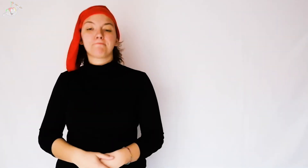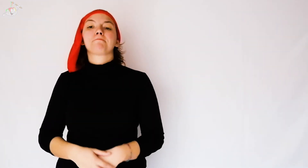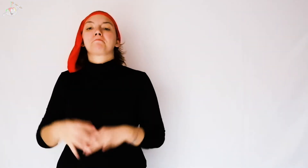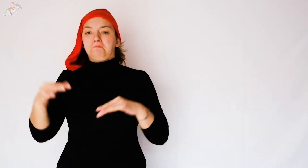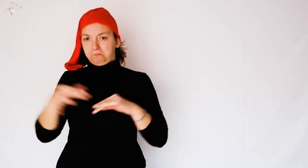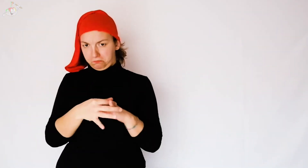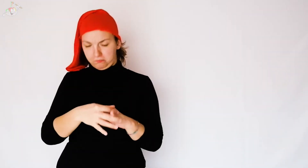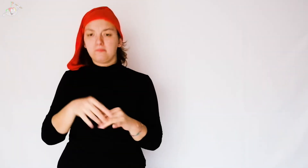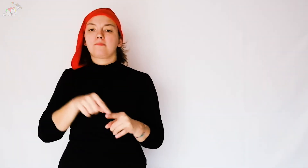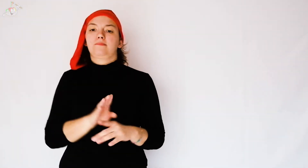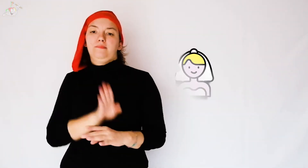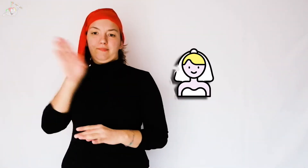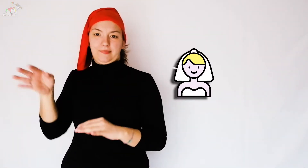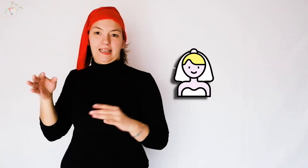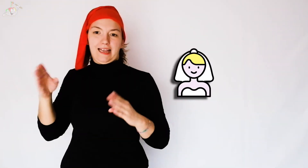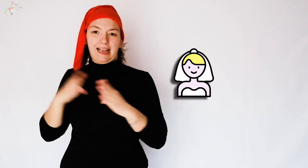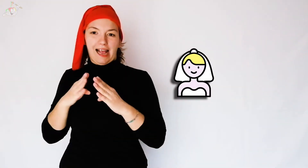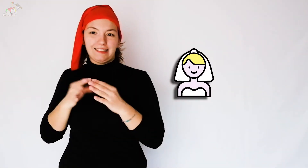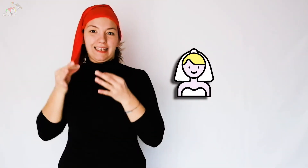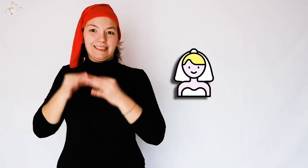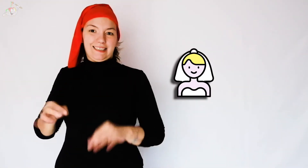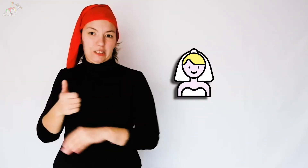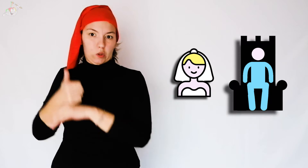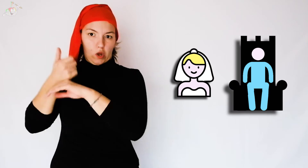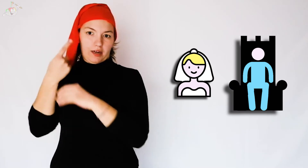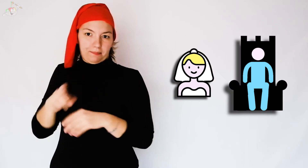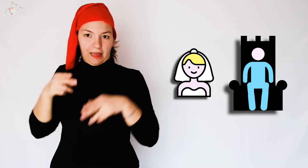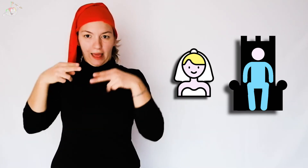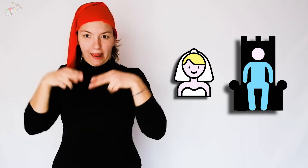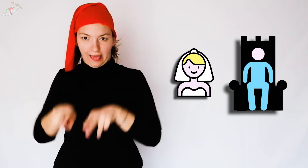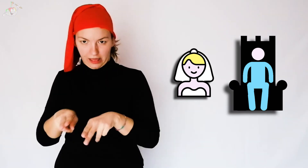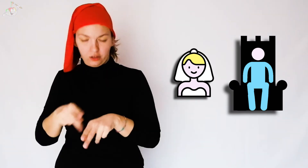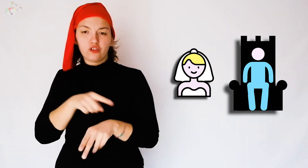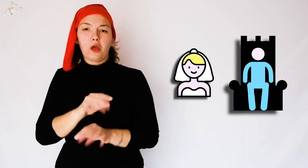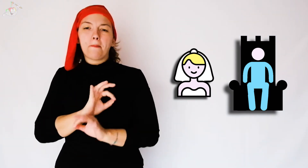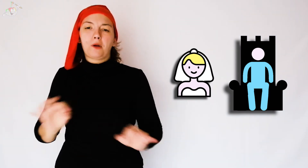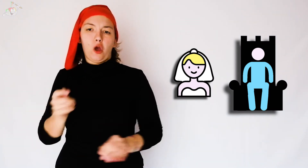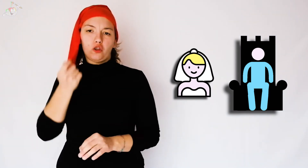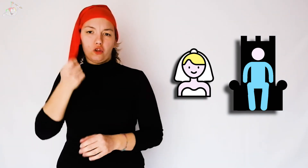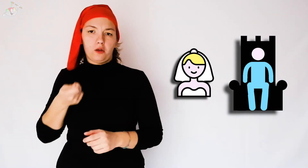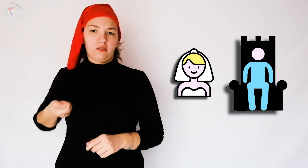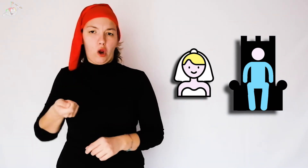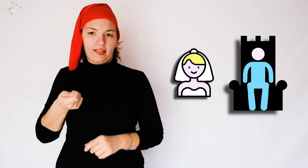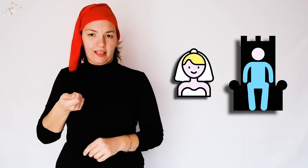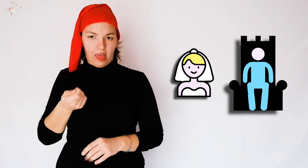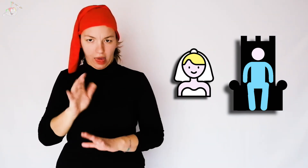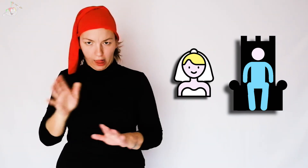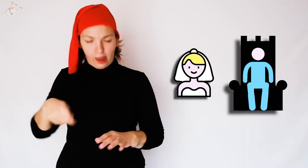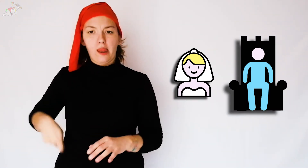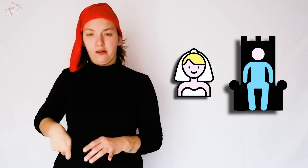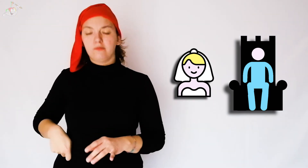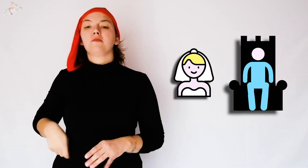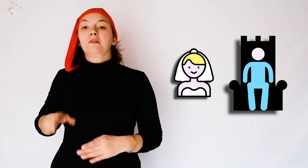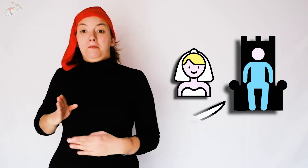Dopo essersi sposata si recò a casa del signore per la notte insieme e prontamente portò con sè un coltello.